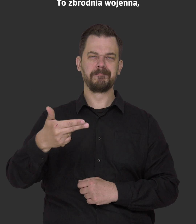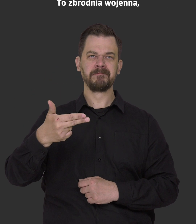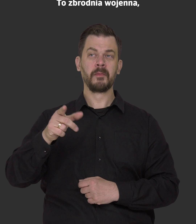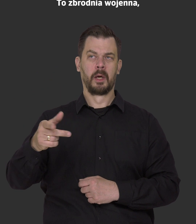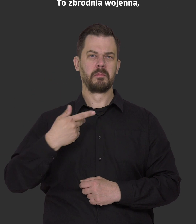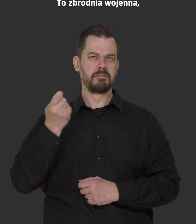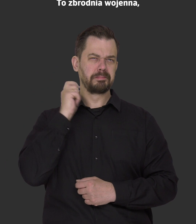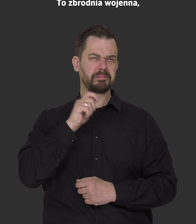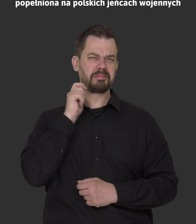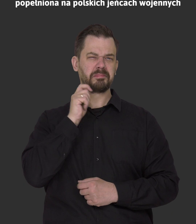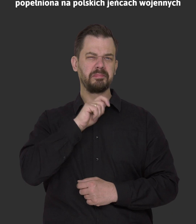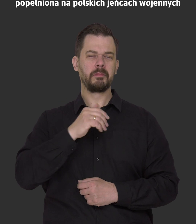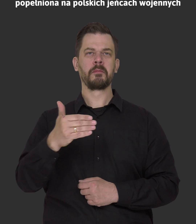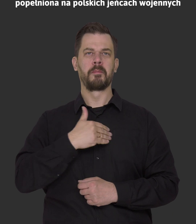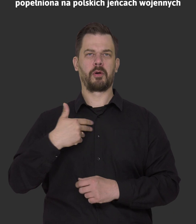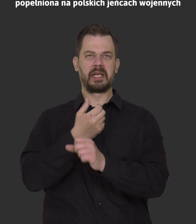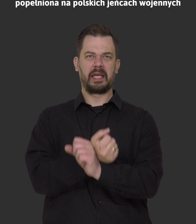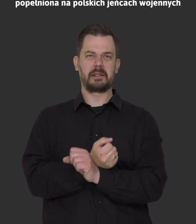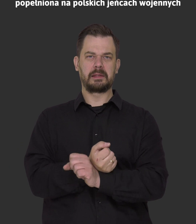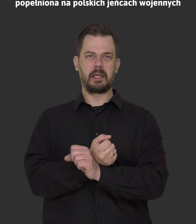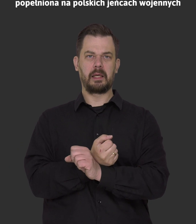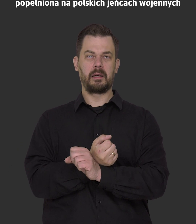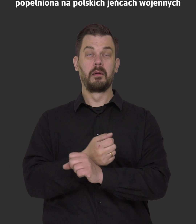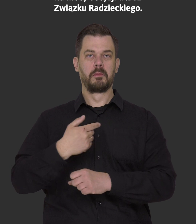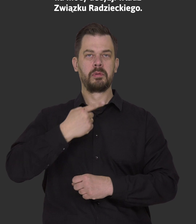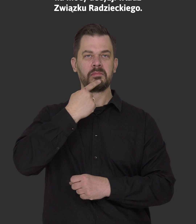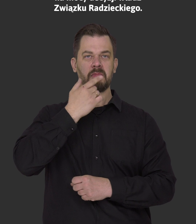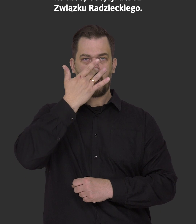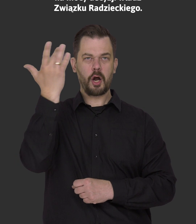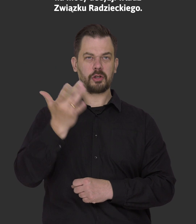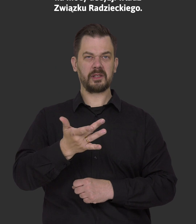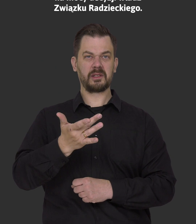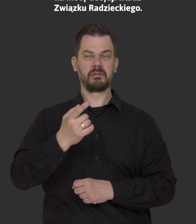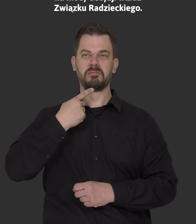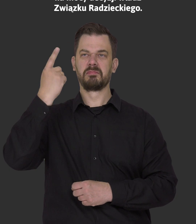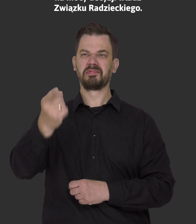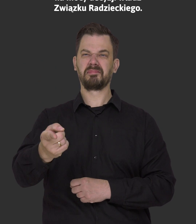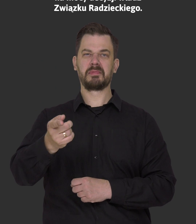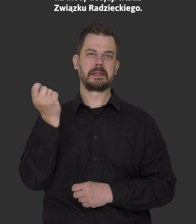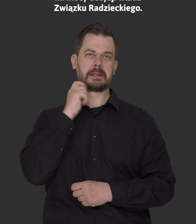To zbrodnia wojenna, popełniona na polskich jeńcach wojennych na mocy decyzji władz Związku Radzieckiego.